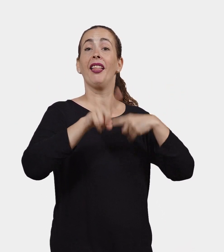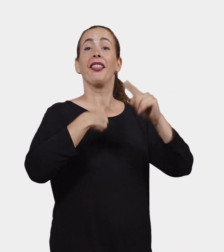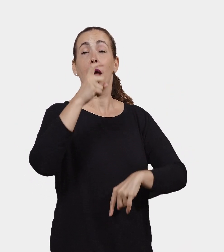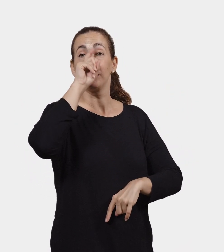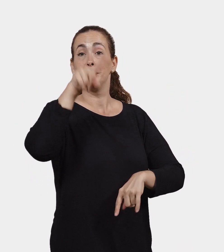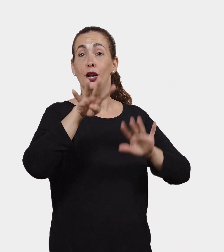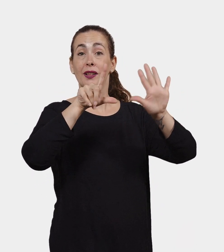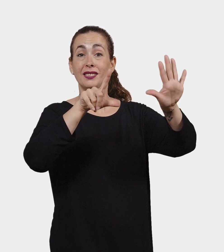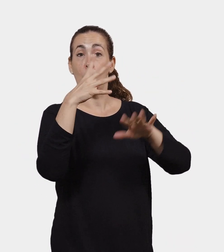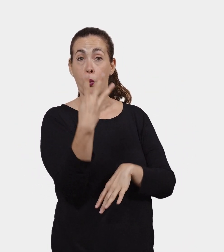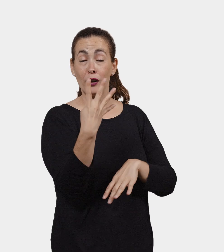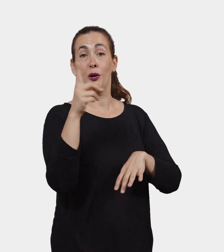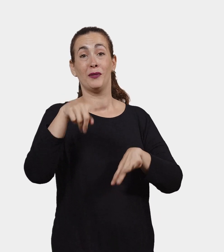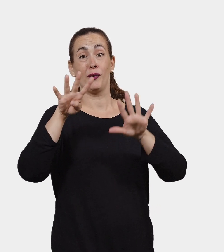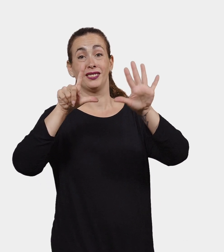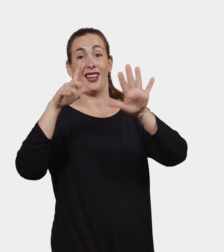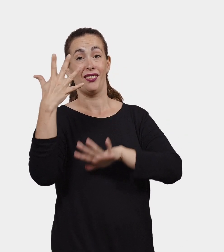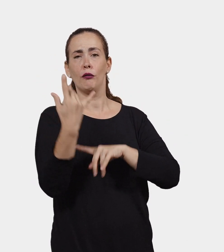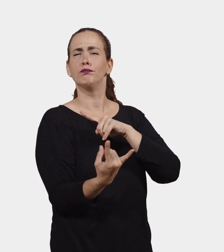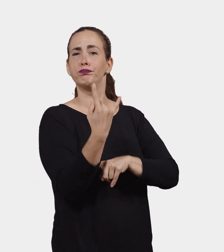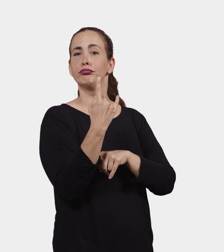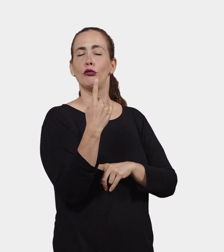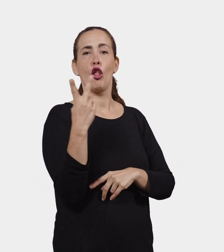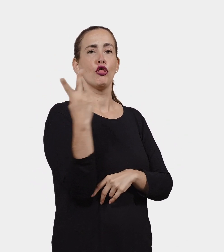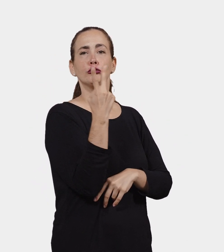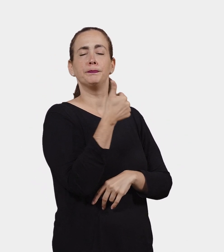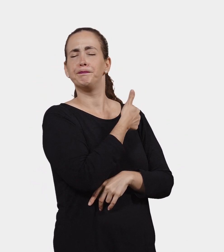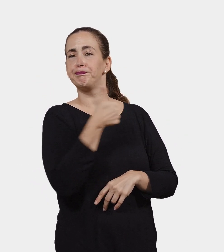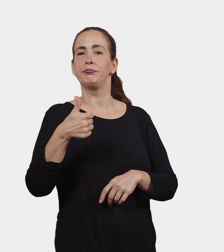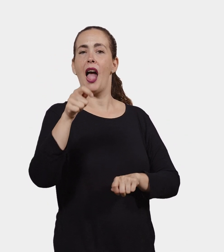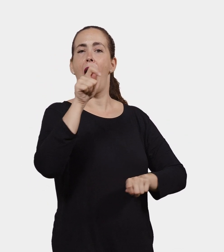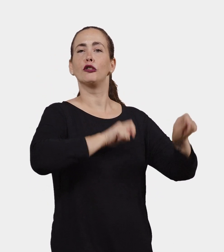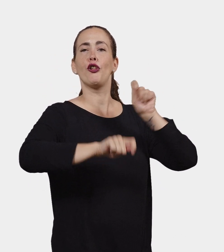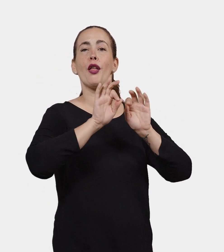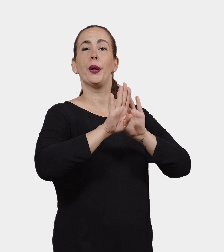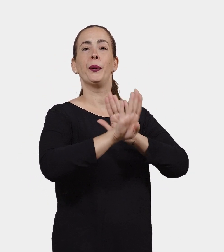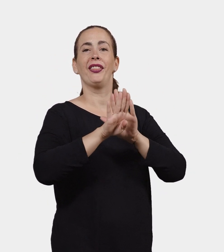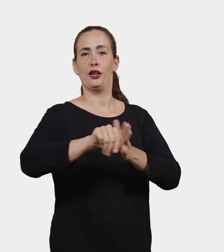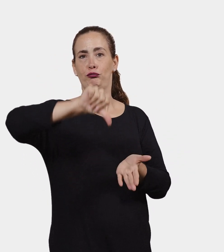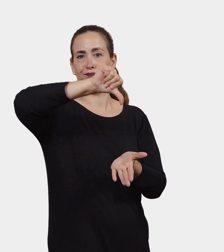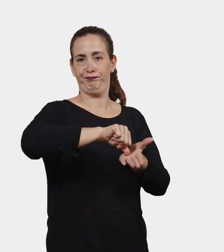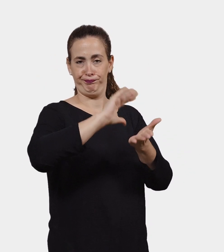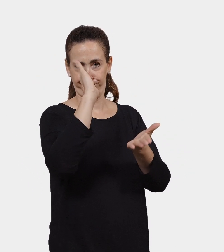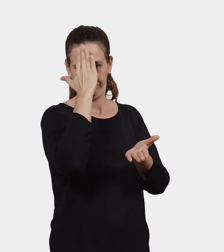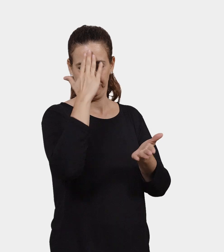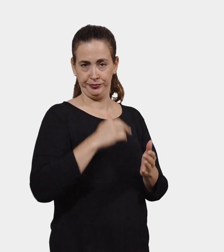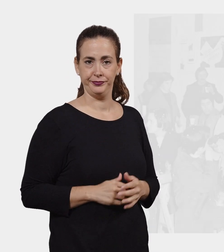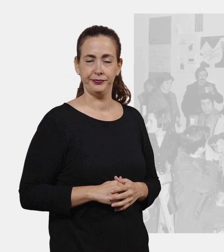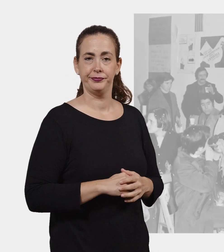Entre 1974 i 1975 sorgeixen les dues primeres associacions de veïns al nucli urbà.